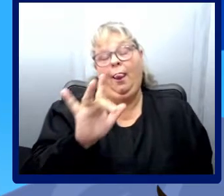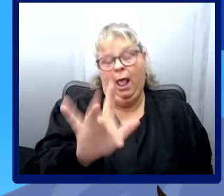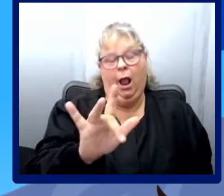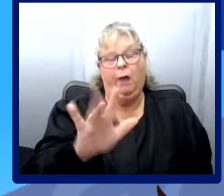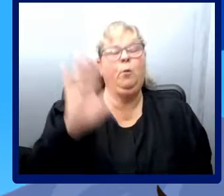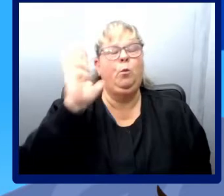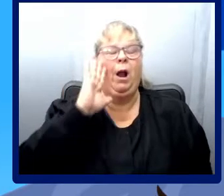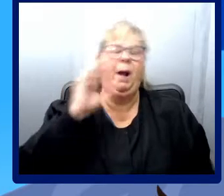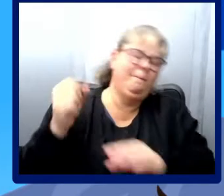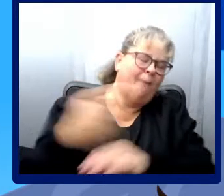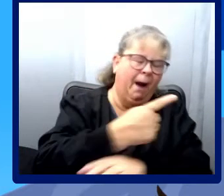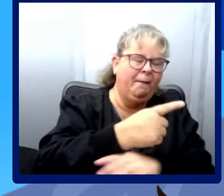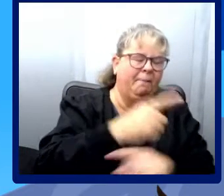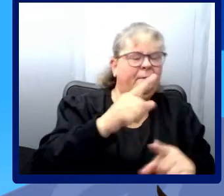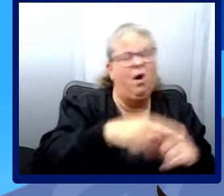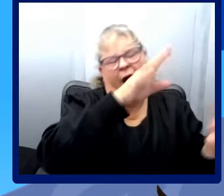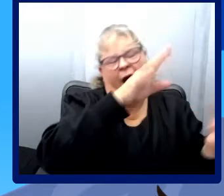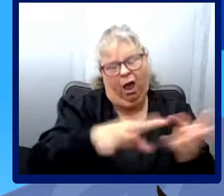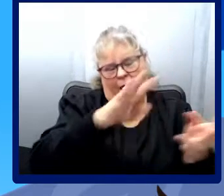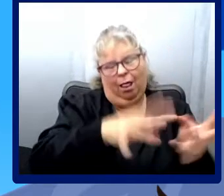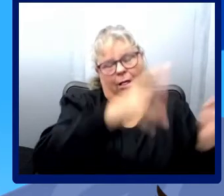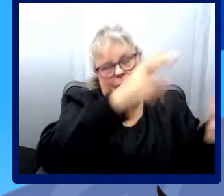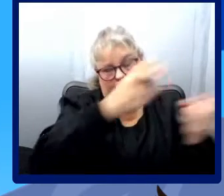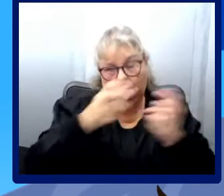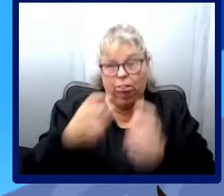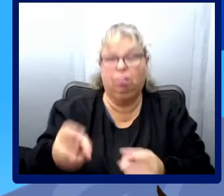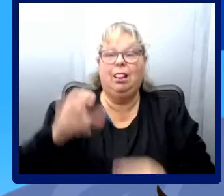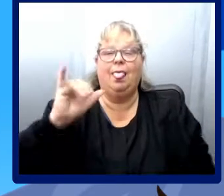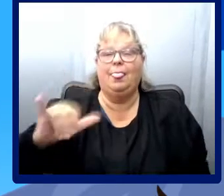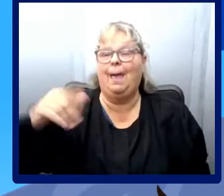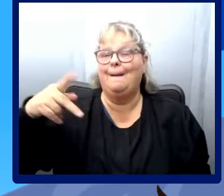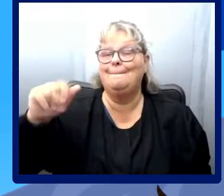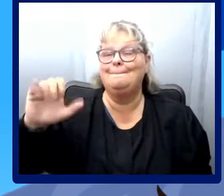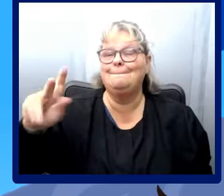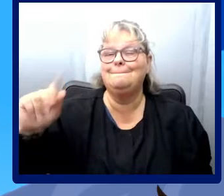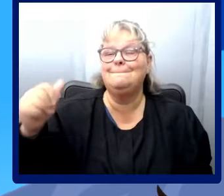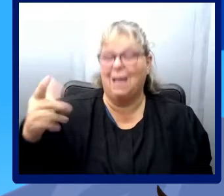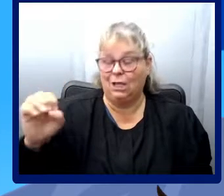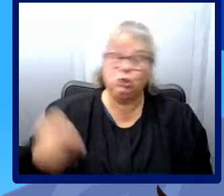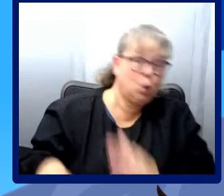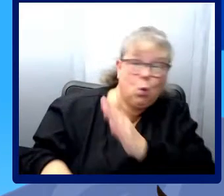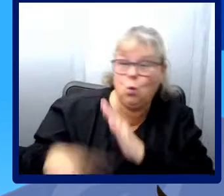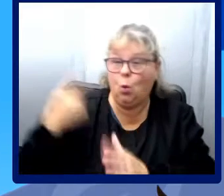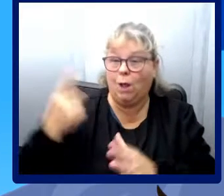a su organización e instalen este paquete. Paquetes Instalados Una vez instalado el paquete, se verá así.